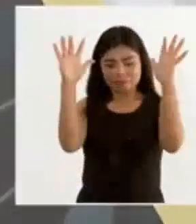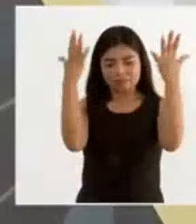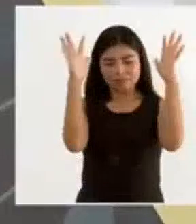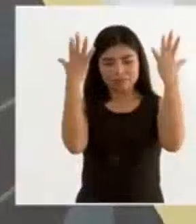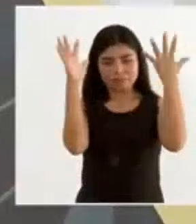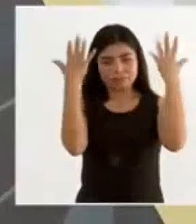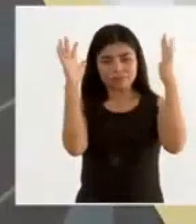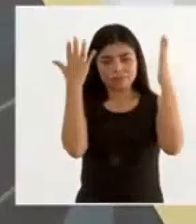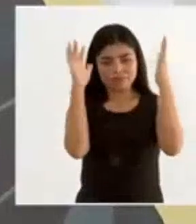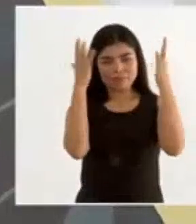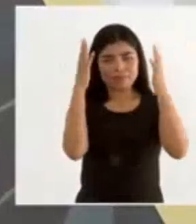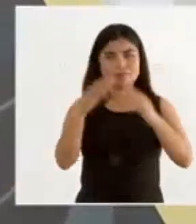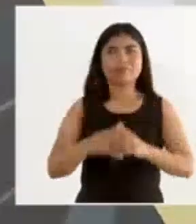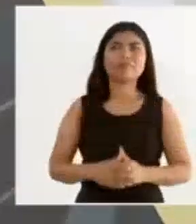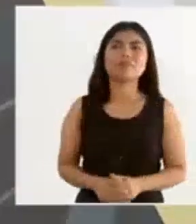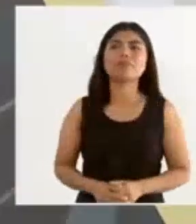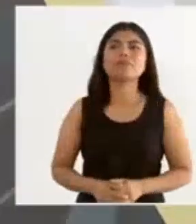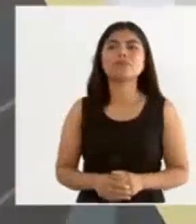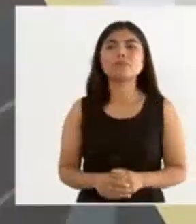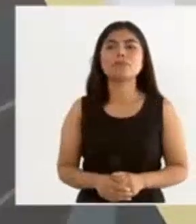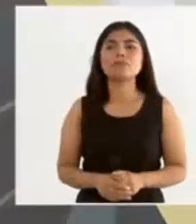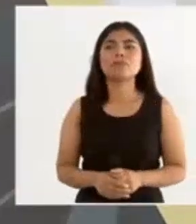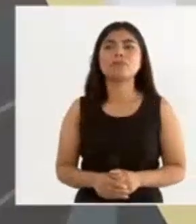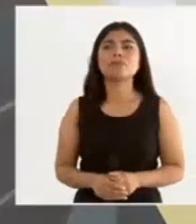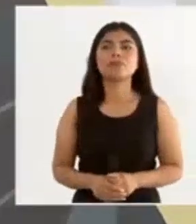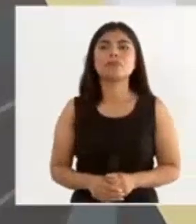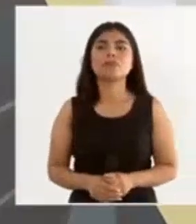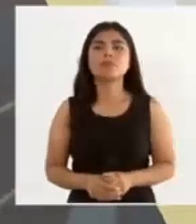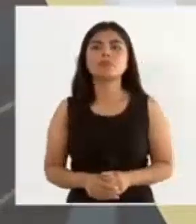[Aplausos]